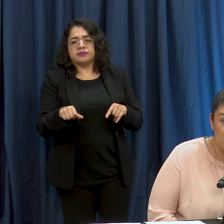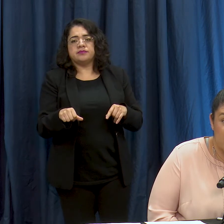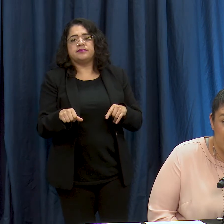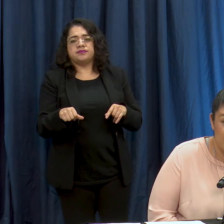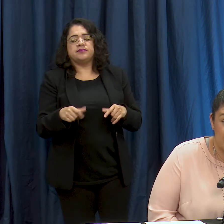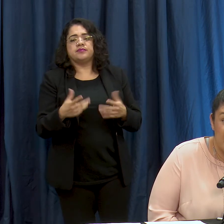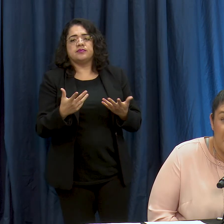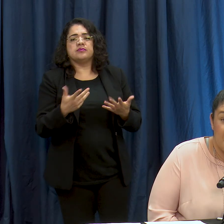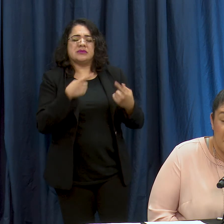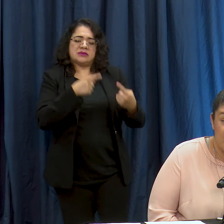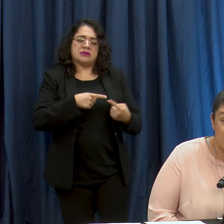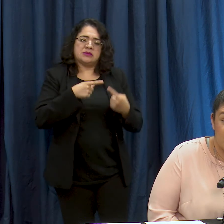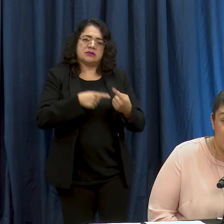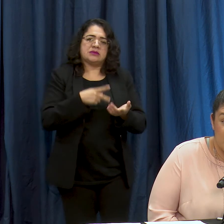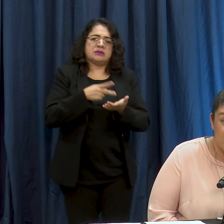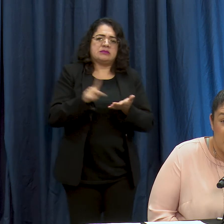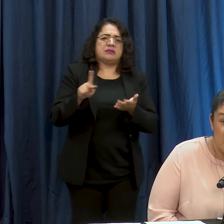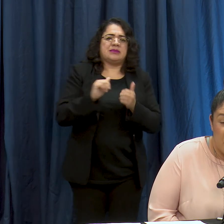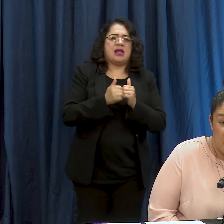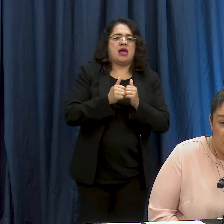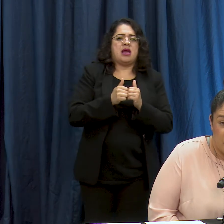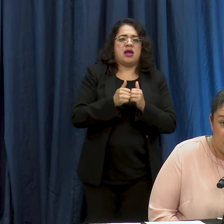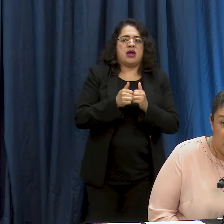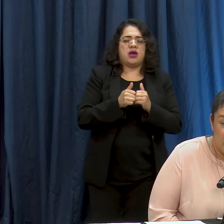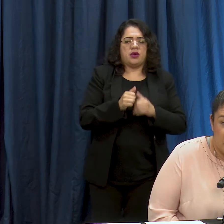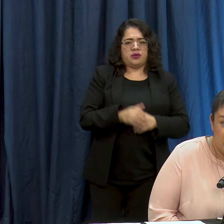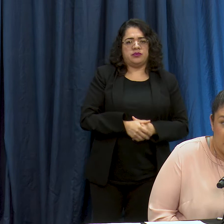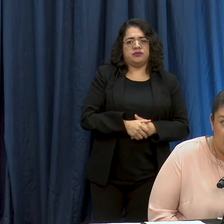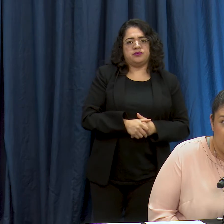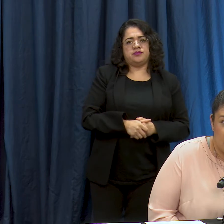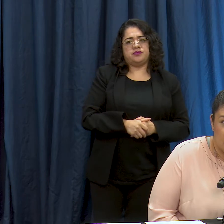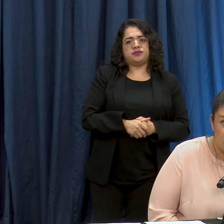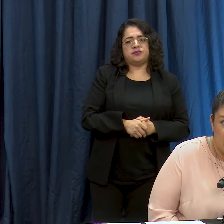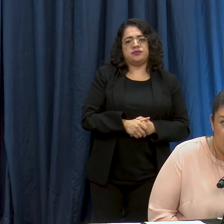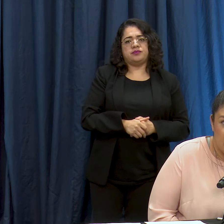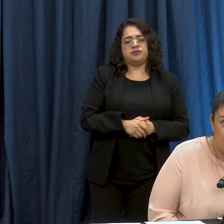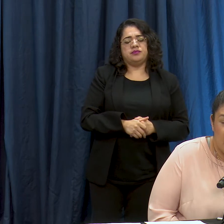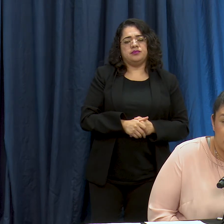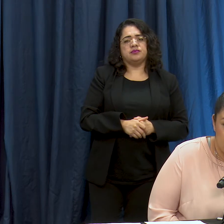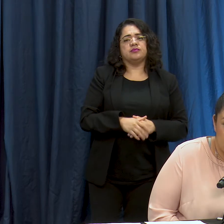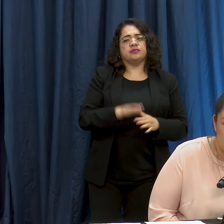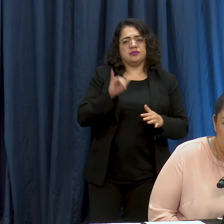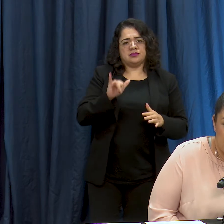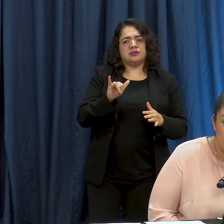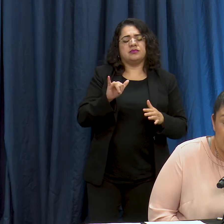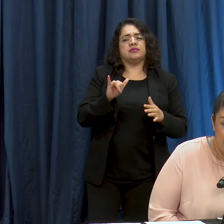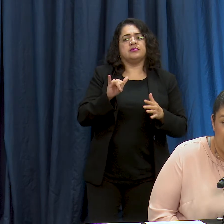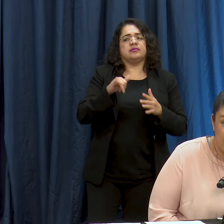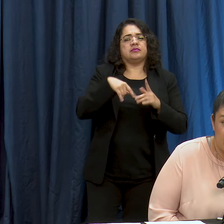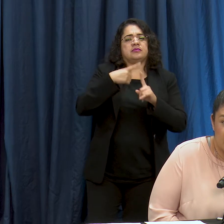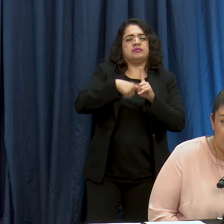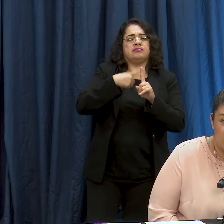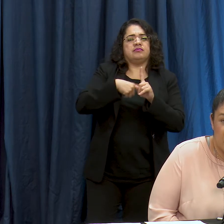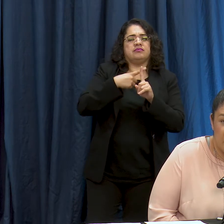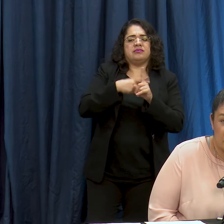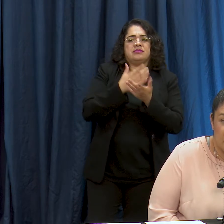problemas pagando su loss plateaus des Lomenzo alle da de las de los cigars que